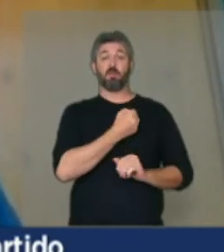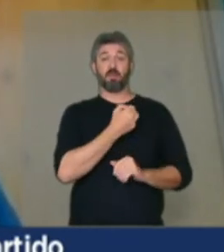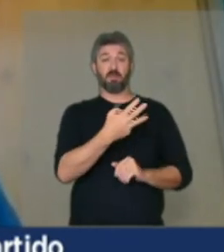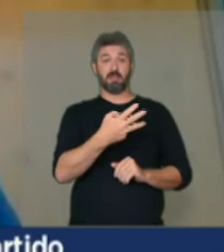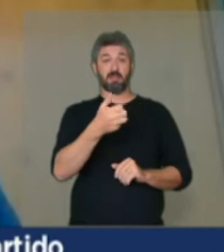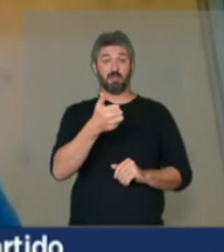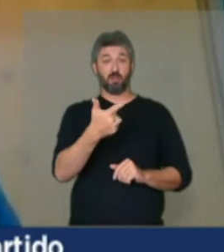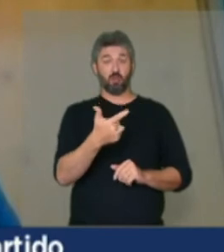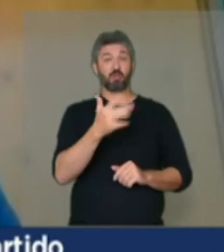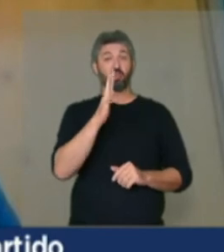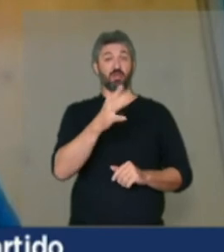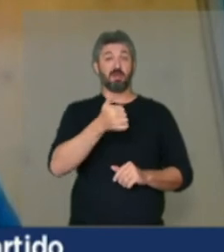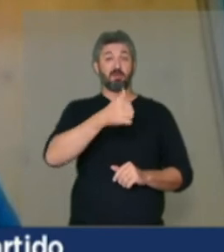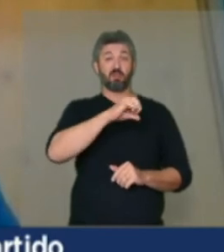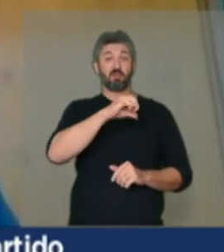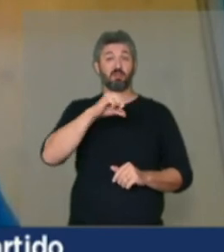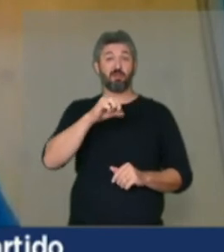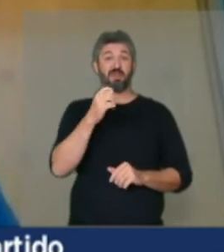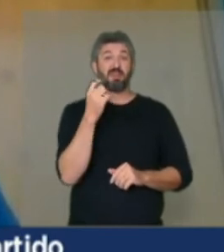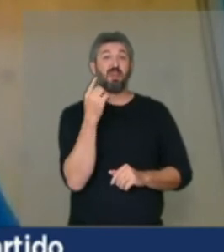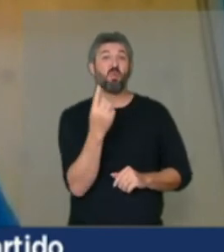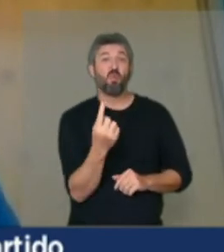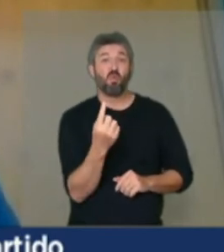ATRAVÀS DE UM DECRETO NÚMERO 312, DESDE 1991, É UMA TERRA INDÍGENA QUE FICA NO MEU